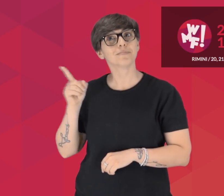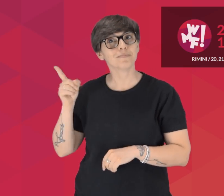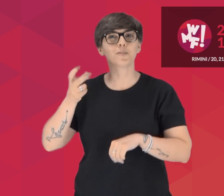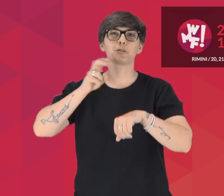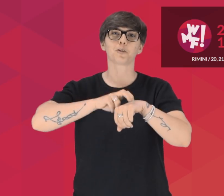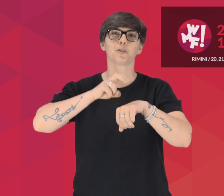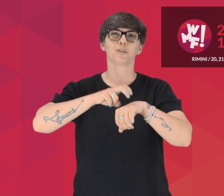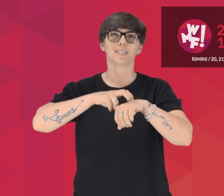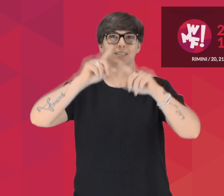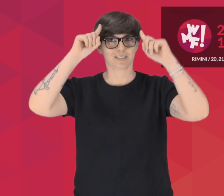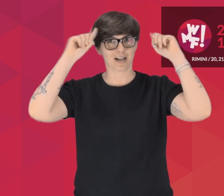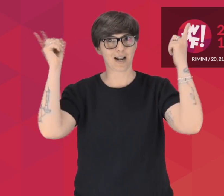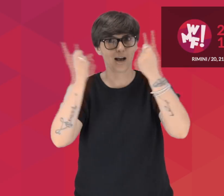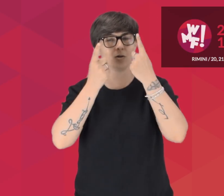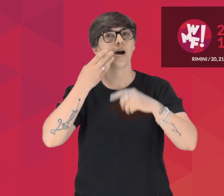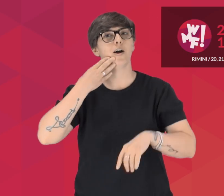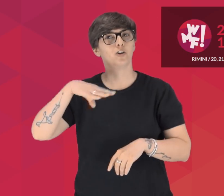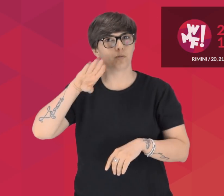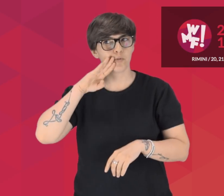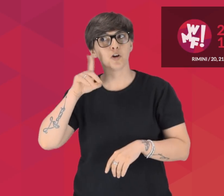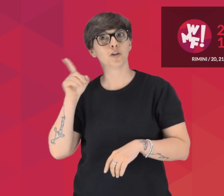laureata in antropologia,